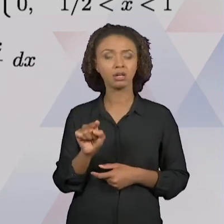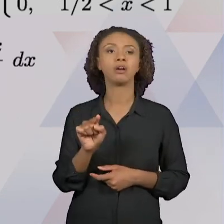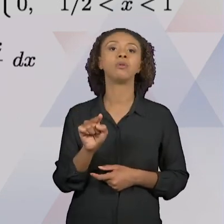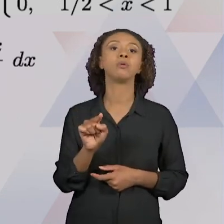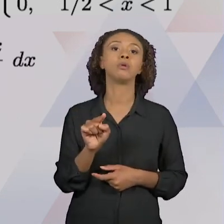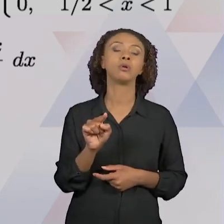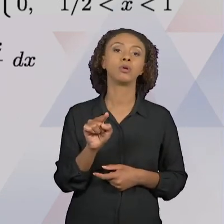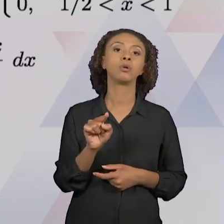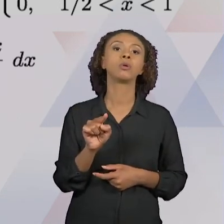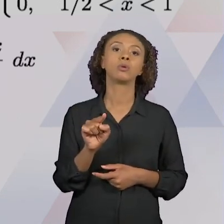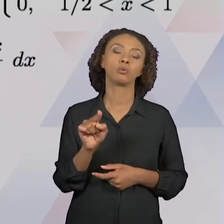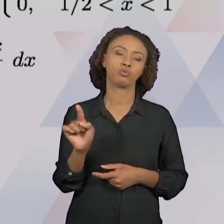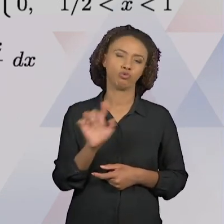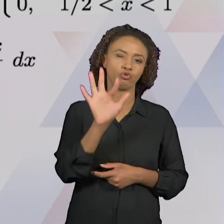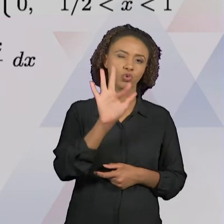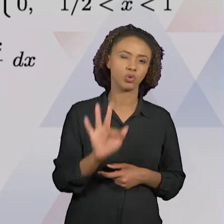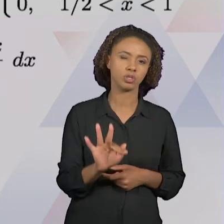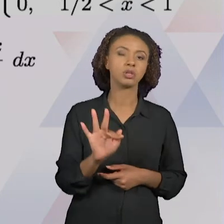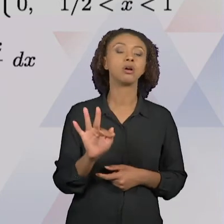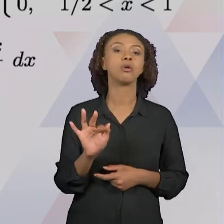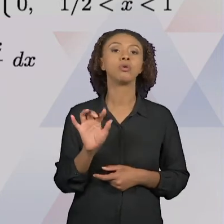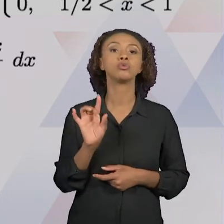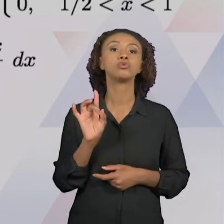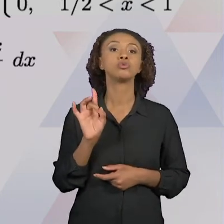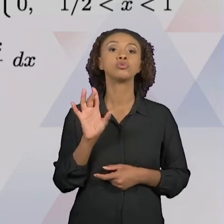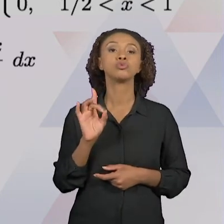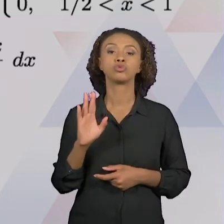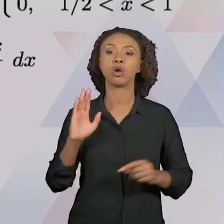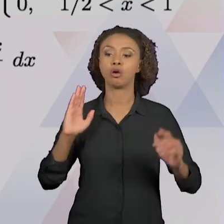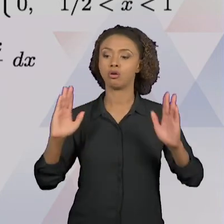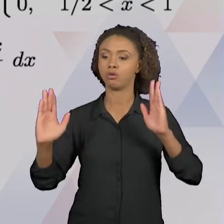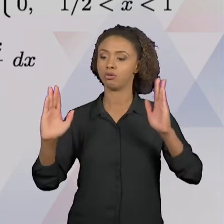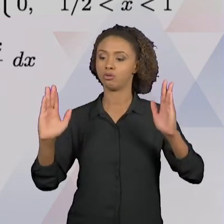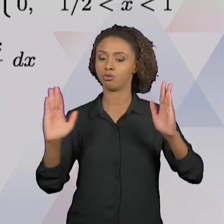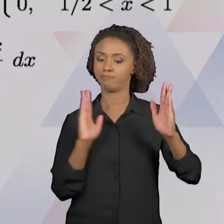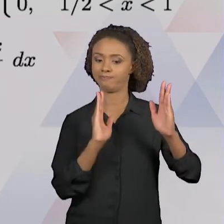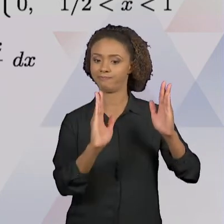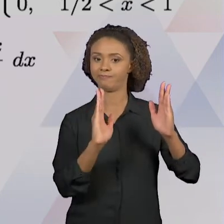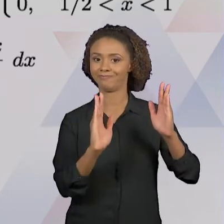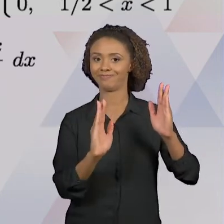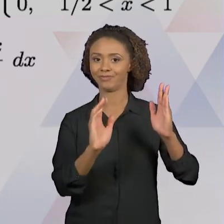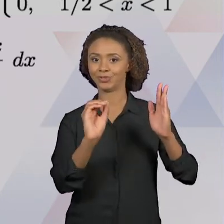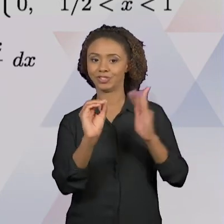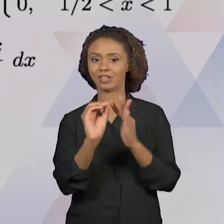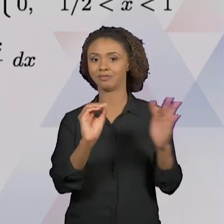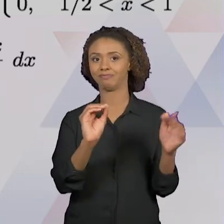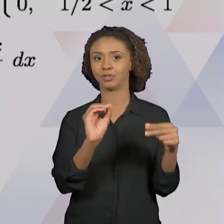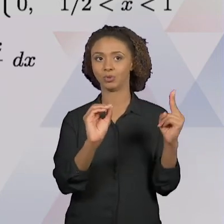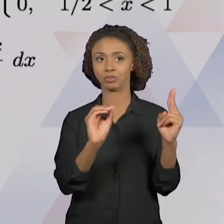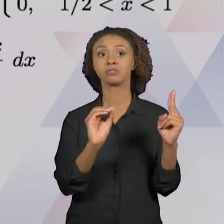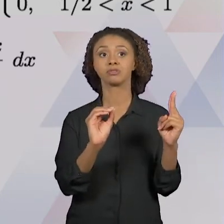DO INTERVALO E A GENTE TEM QUE MULTIPLICAR POR